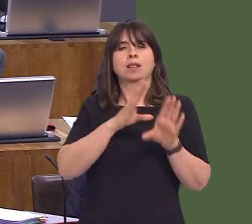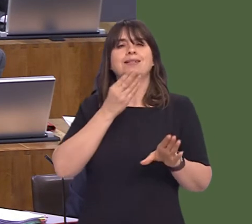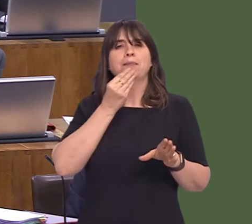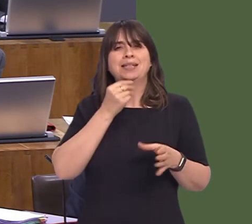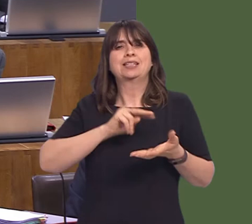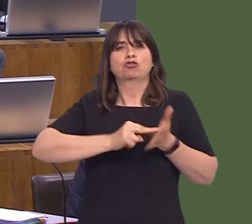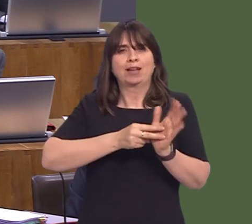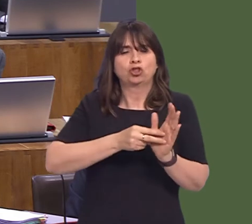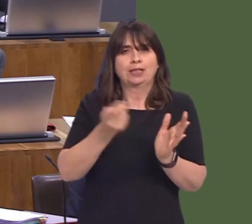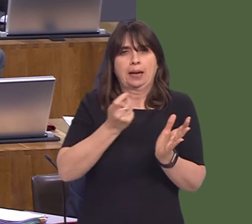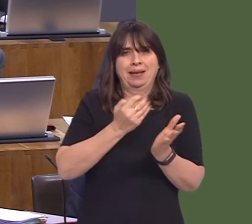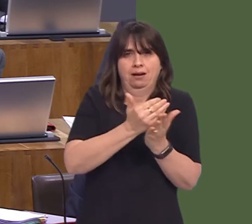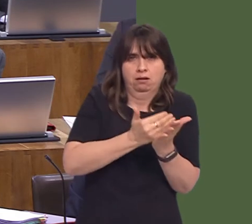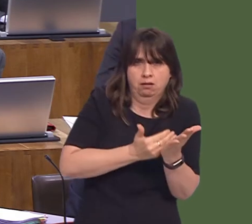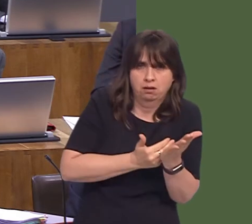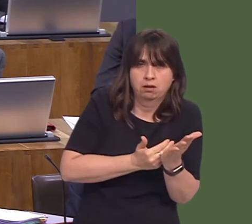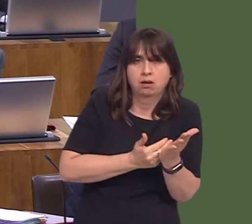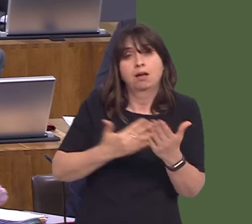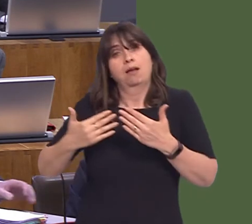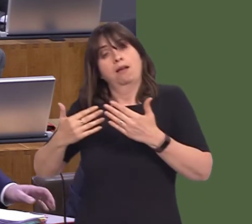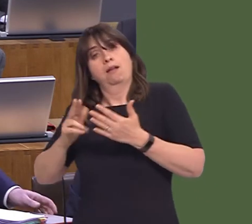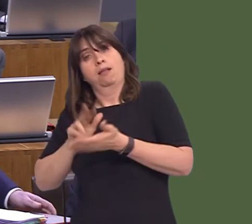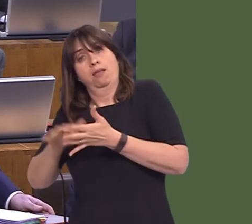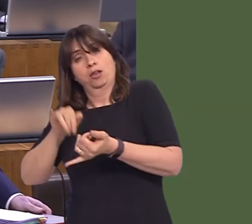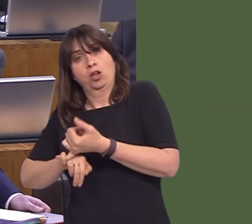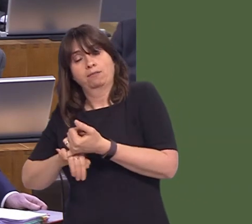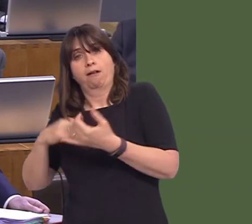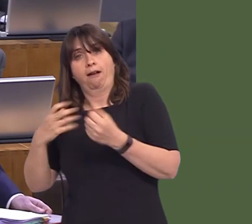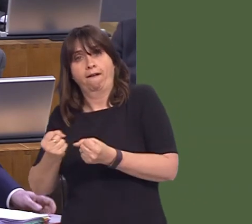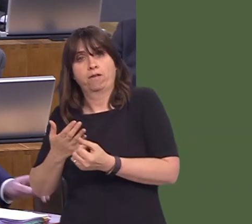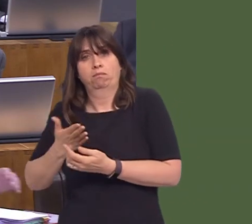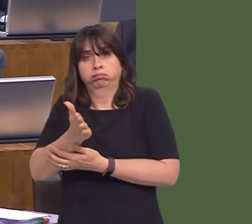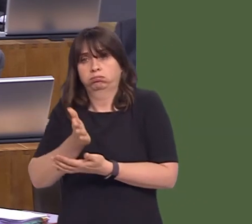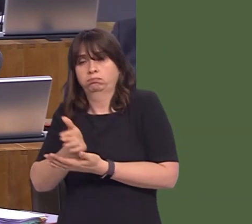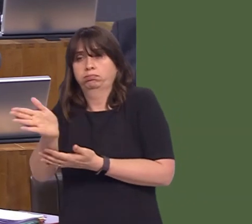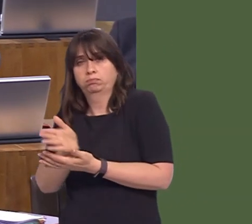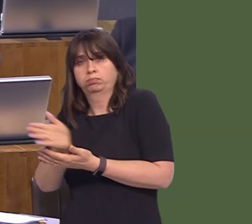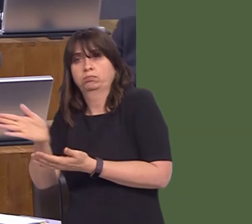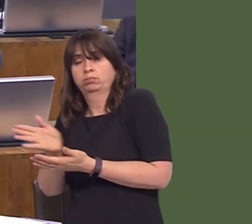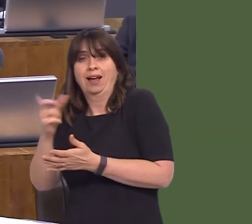sawl llwybr mewn lle yn barodósef, wrth gwrs, llwybr gordewdra er mwyn cefnogi pobl er mwyn